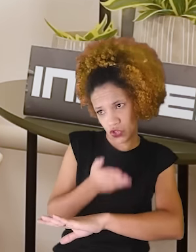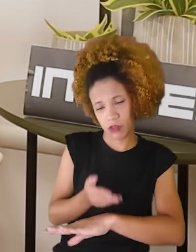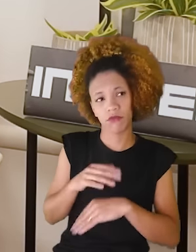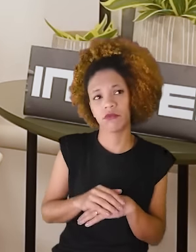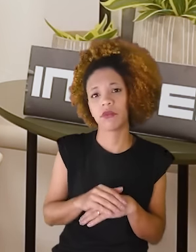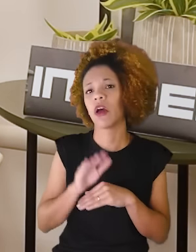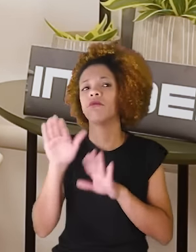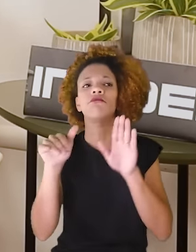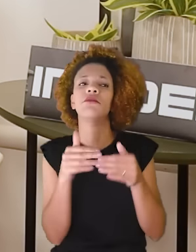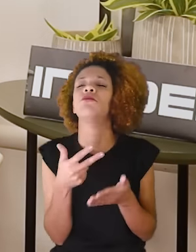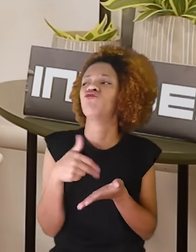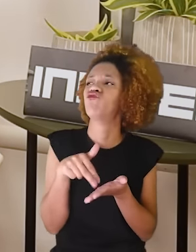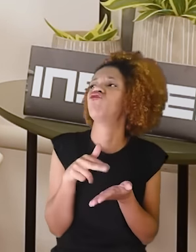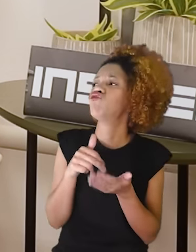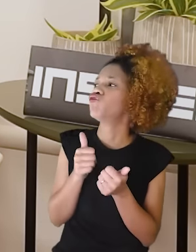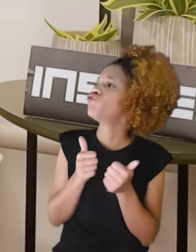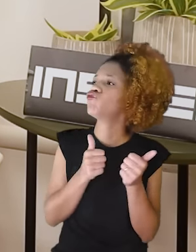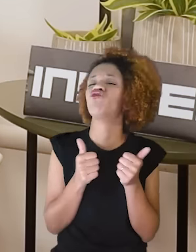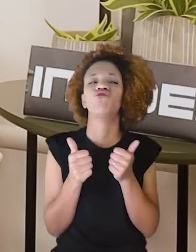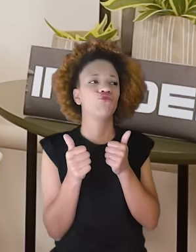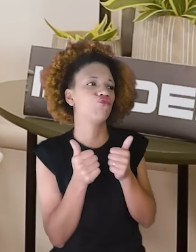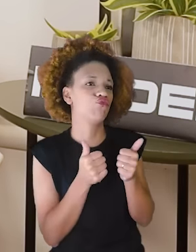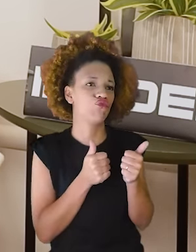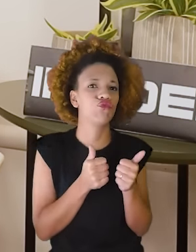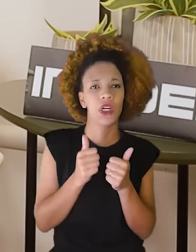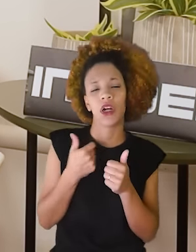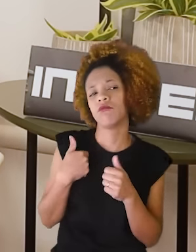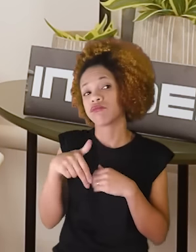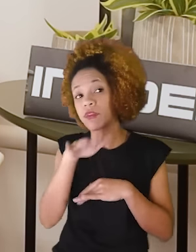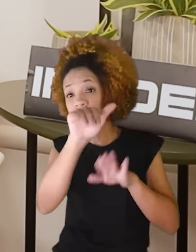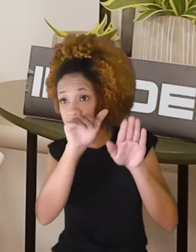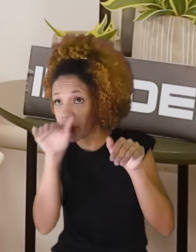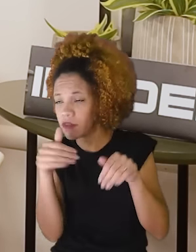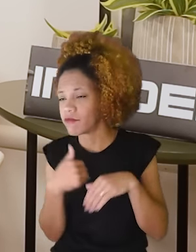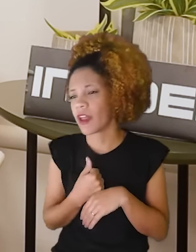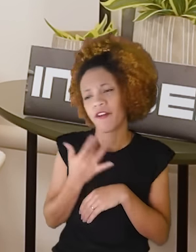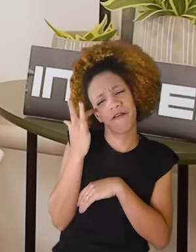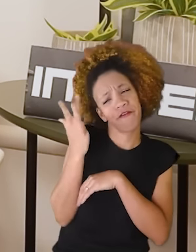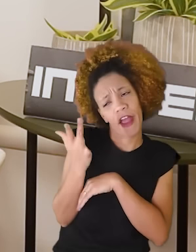ficava lá só curtindo né entrava um pouco bebia e tal aí eu preferia esse caminho mais fácil do